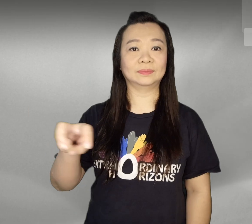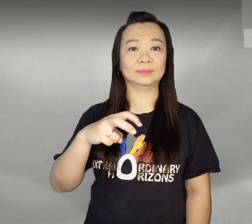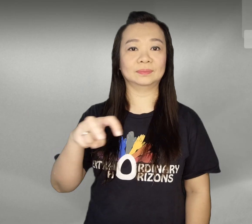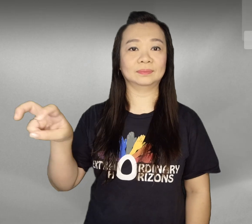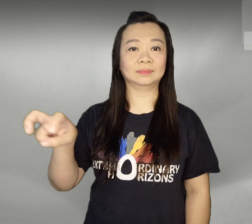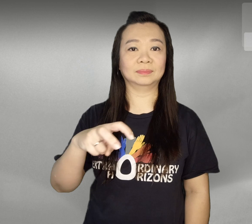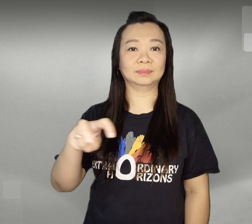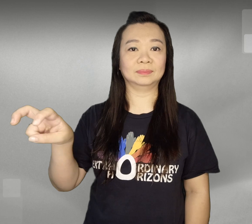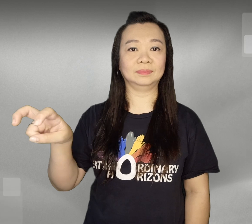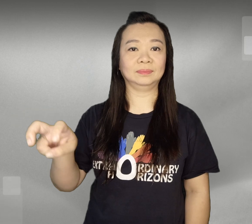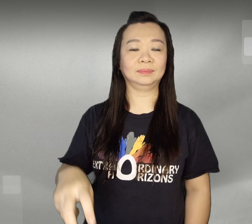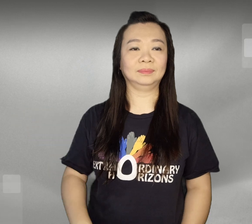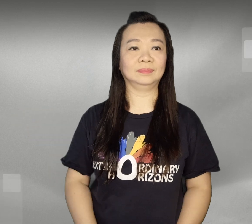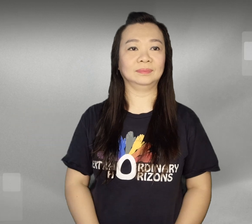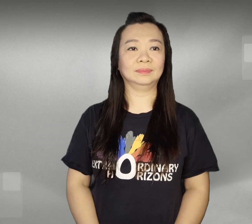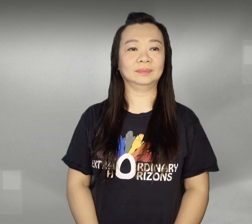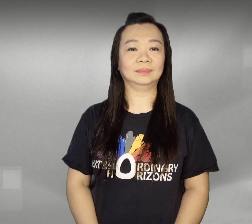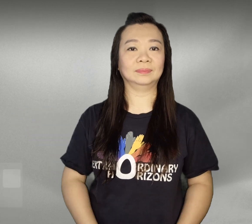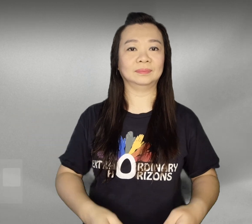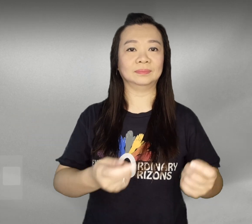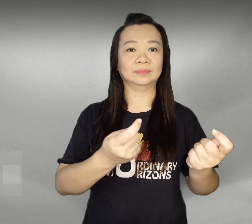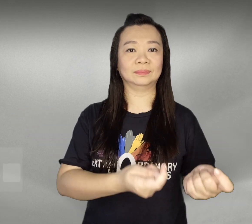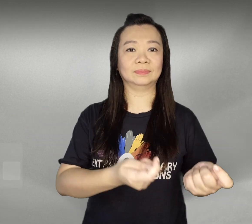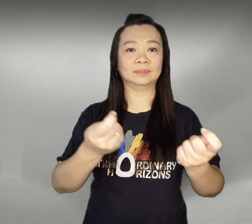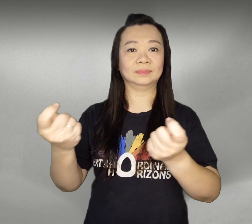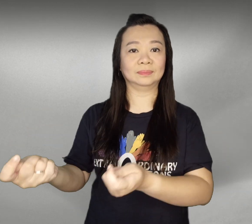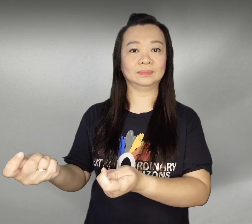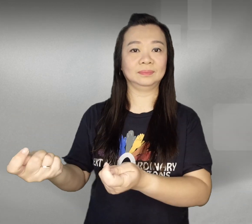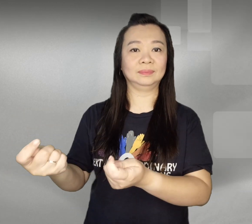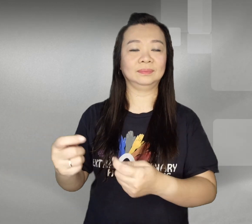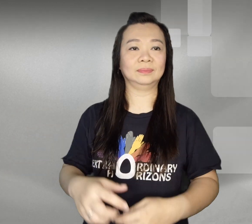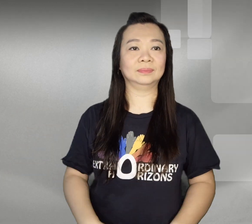TRANSPORT (2)